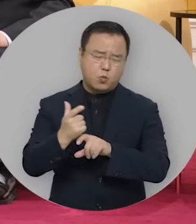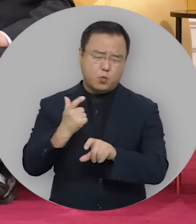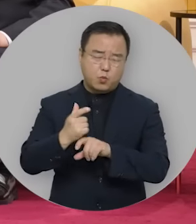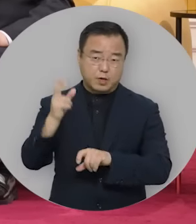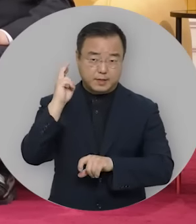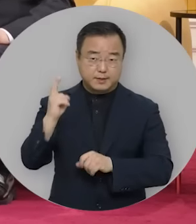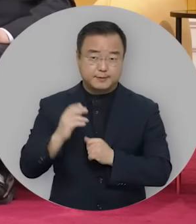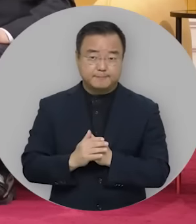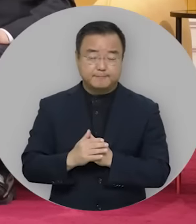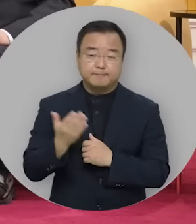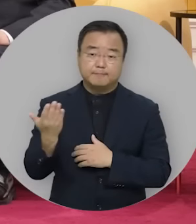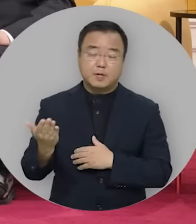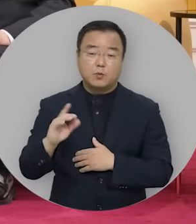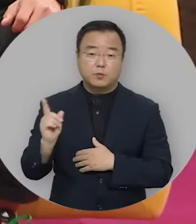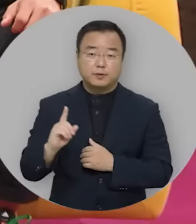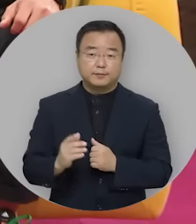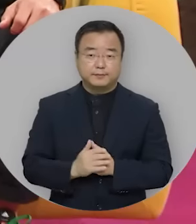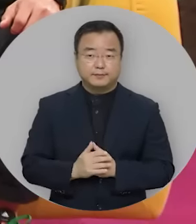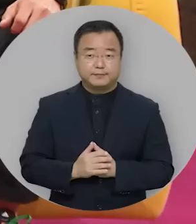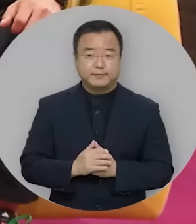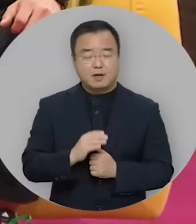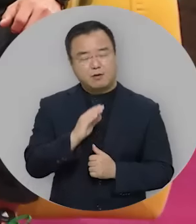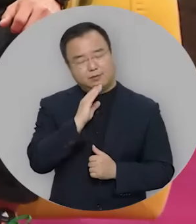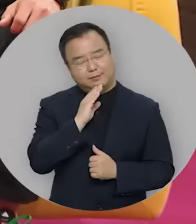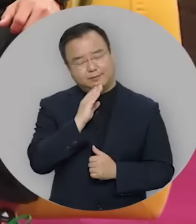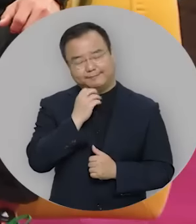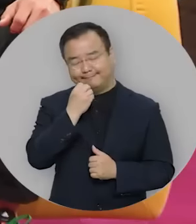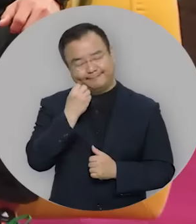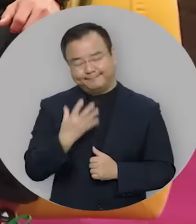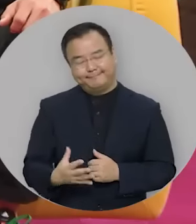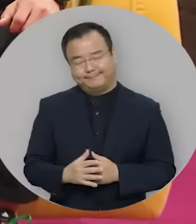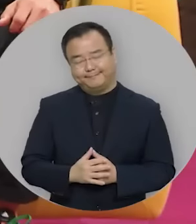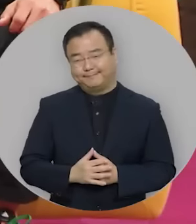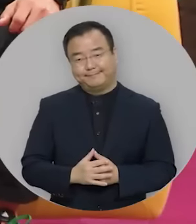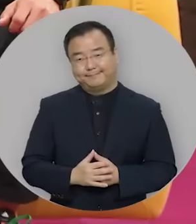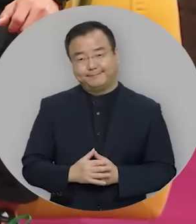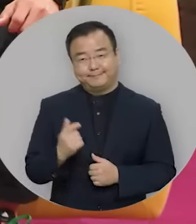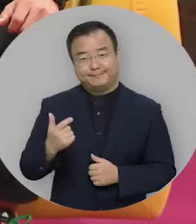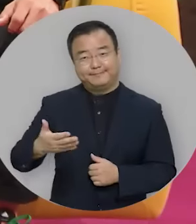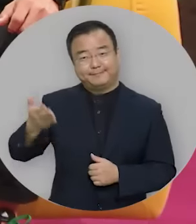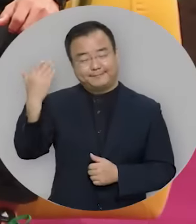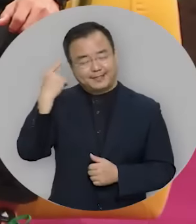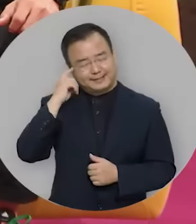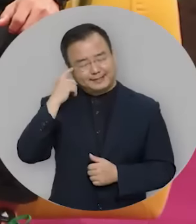우리 작가님 어떻습니까? 아이고, 그러게요. 또 그때 생각 나셨어요?